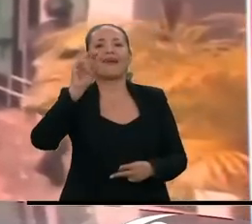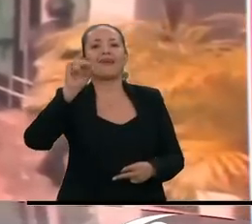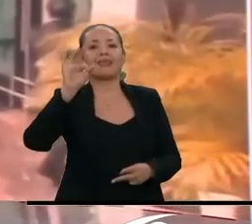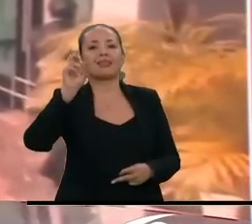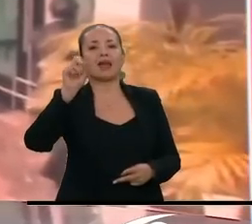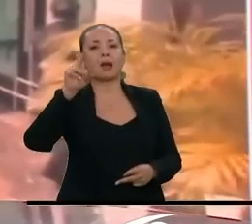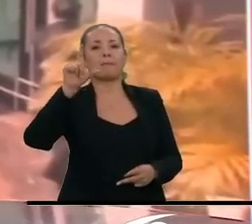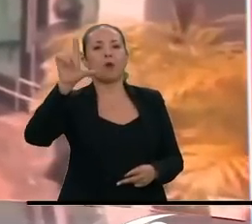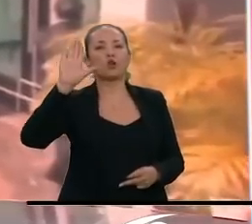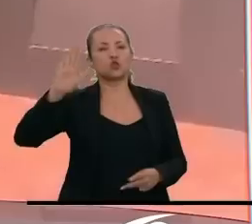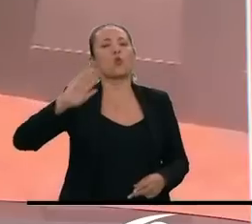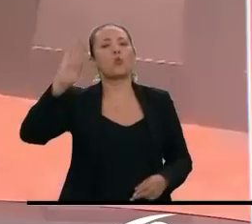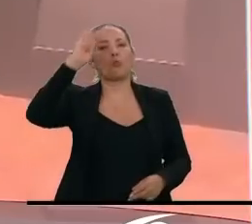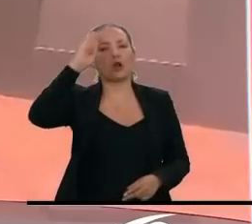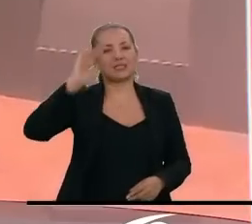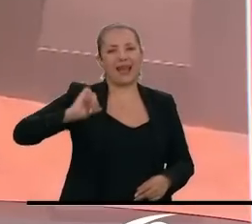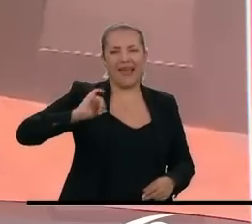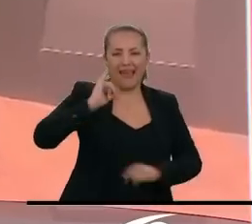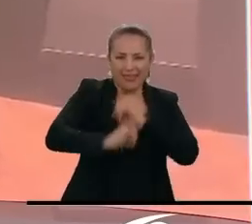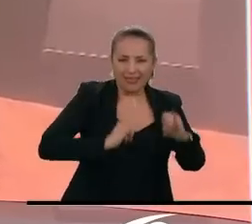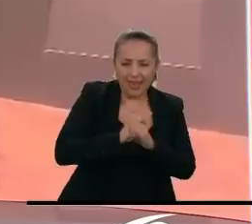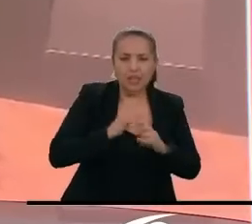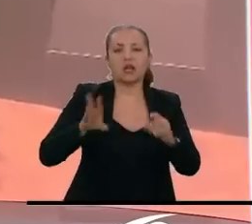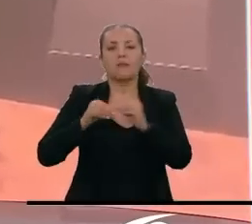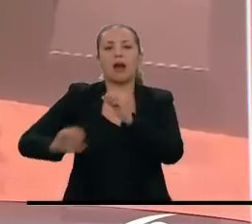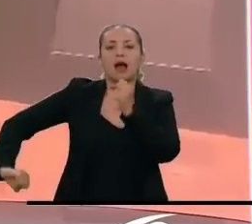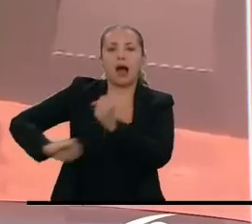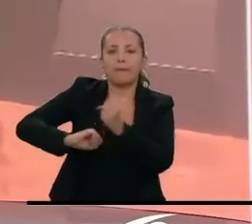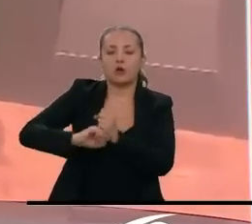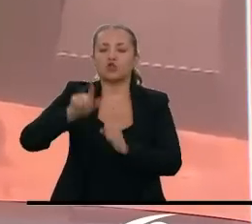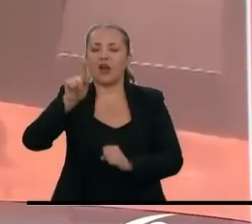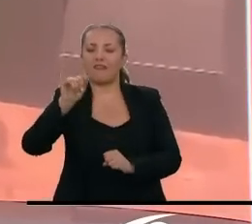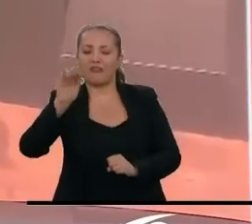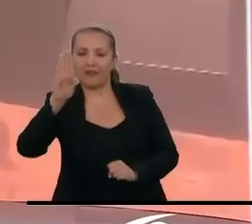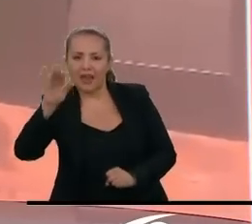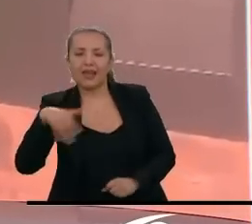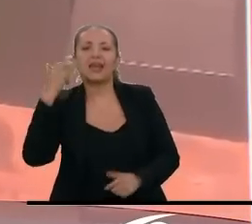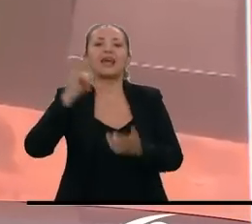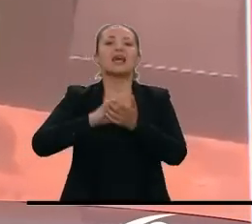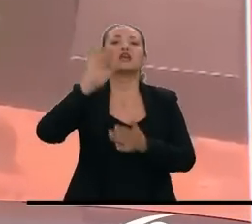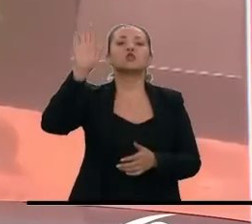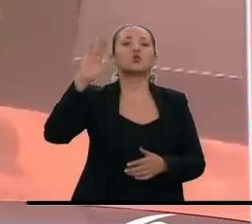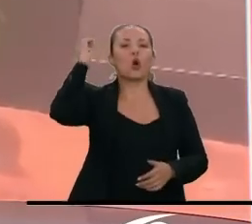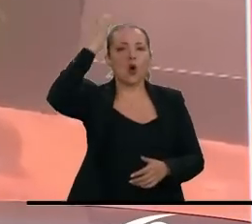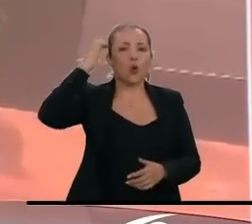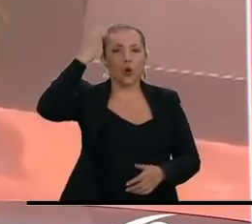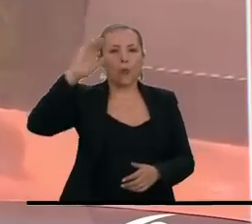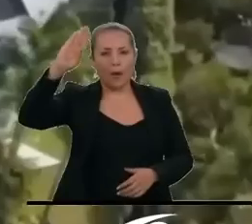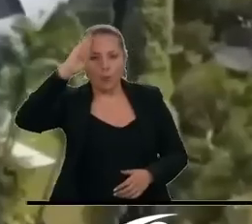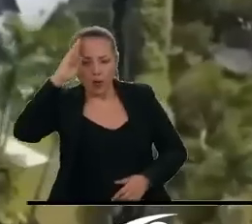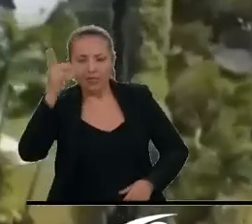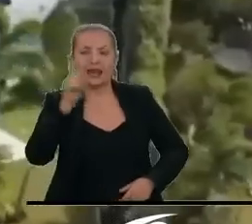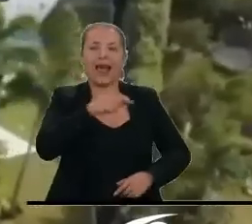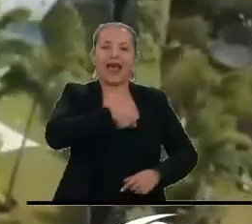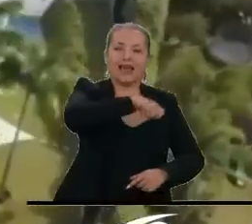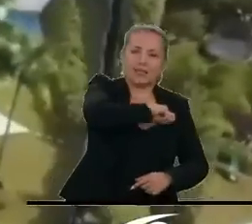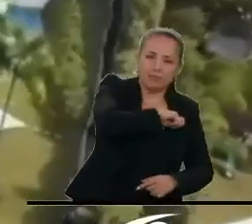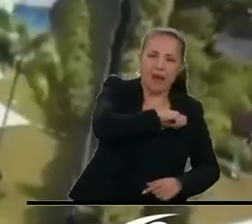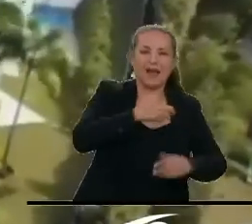capturadas por la Policía Nacional de Interpol, la